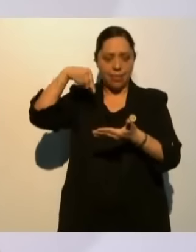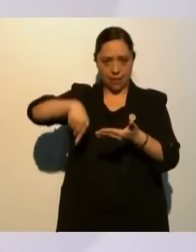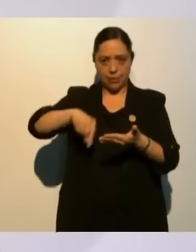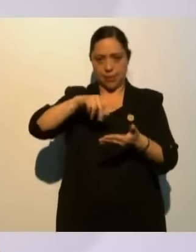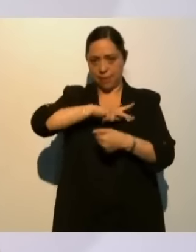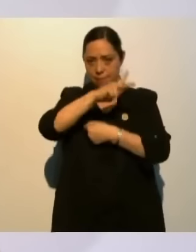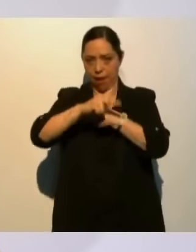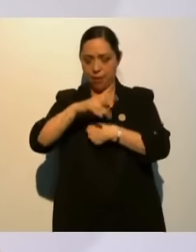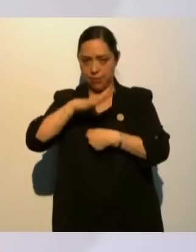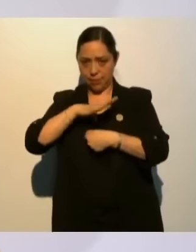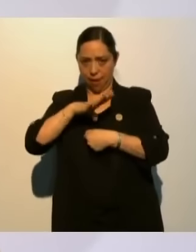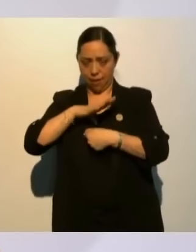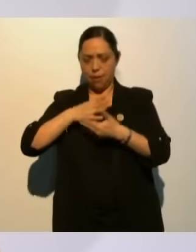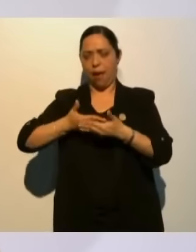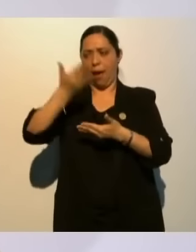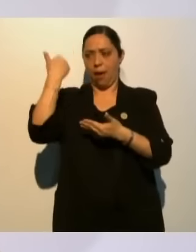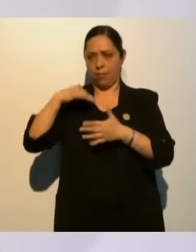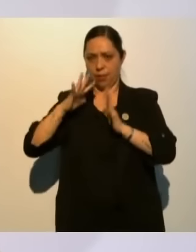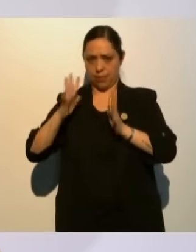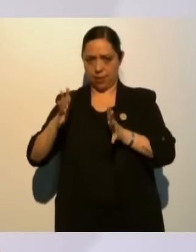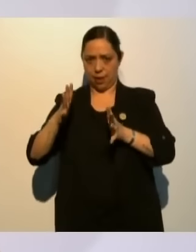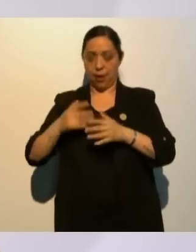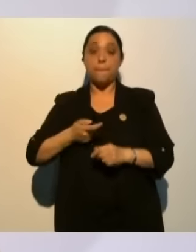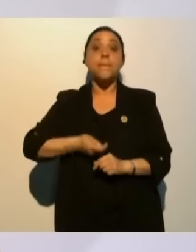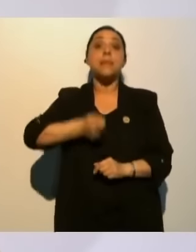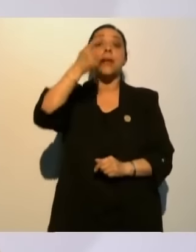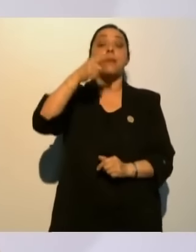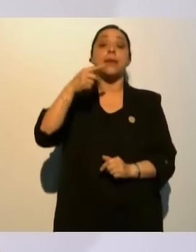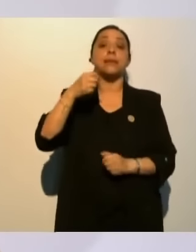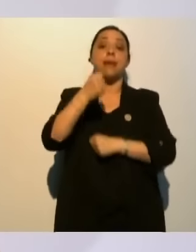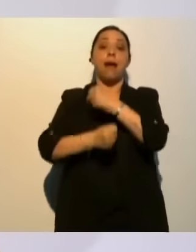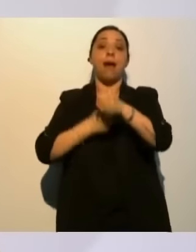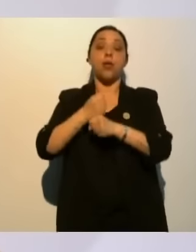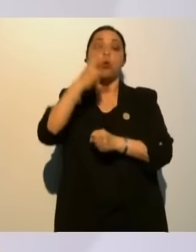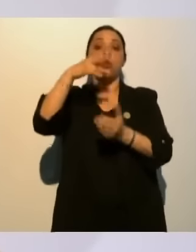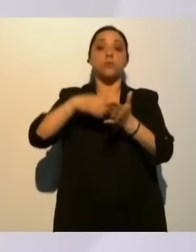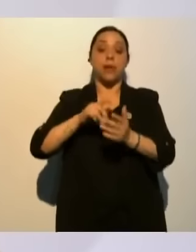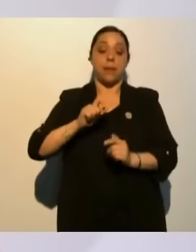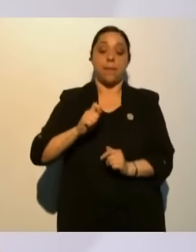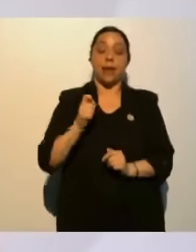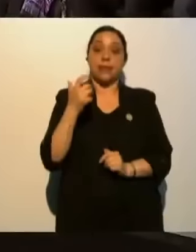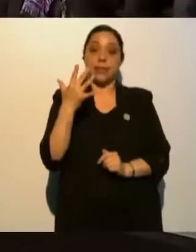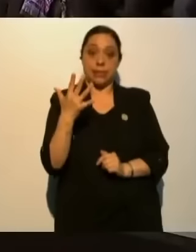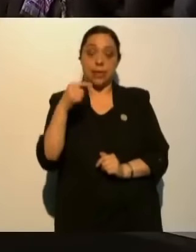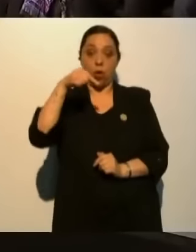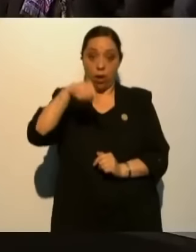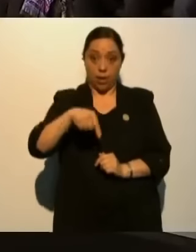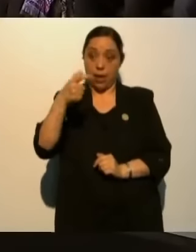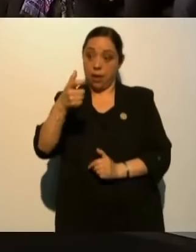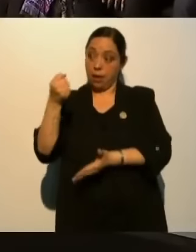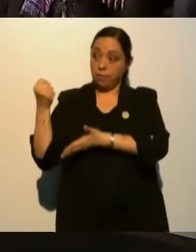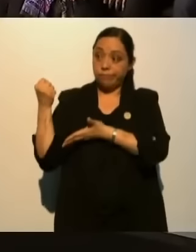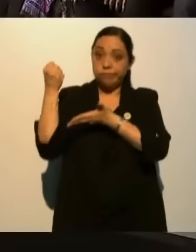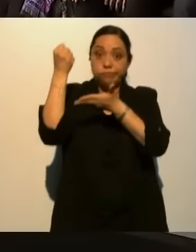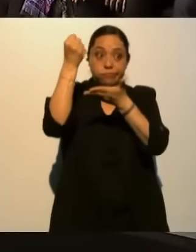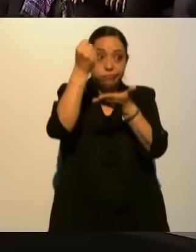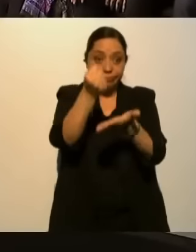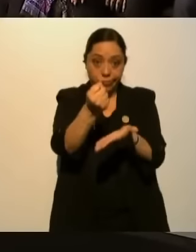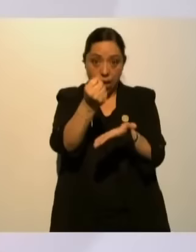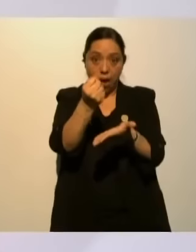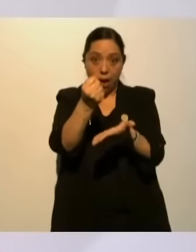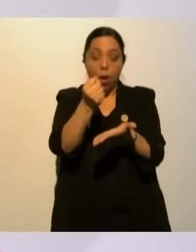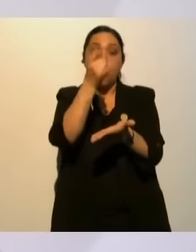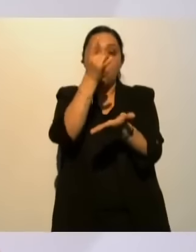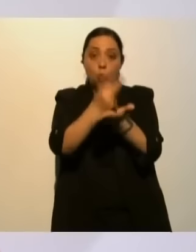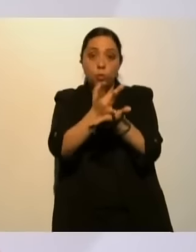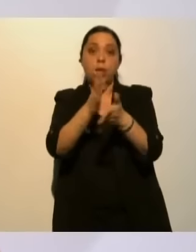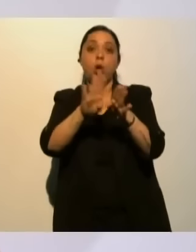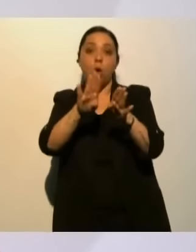por primera vez en 2025 este fondo no solamente va a los estados de la república Y a la Ciudad de